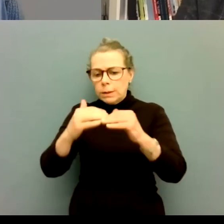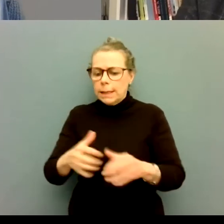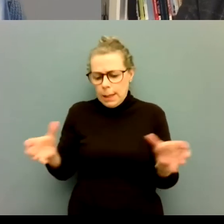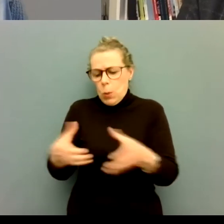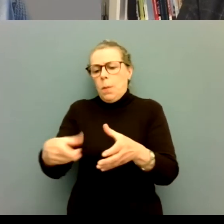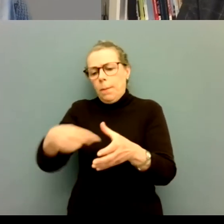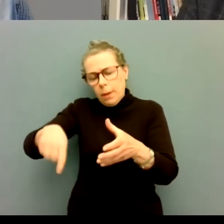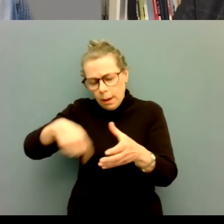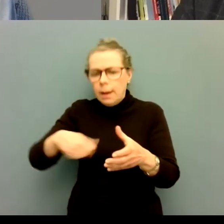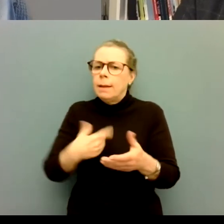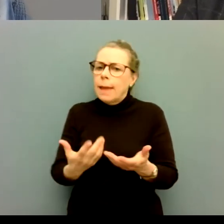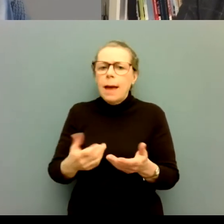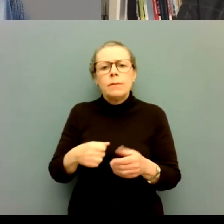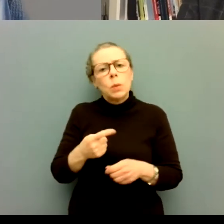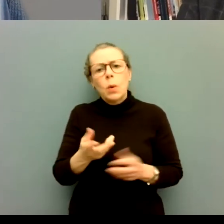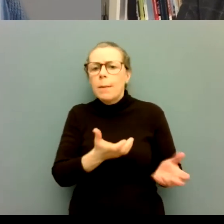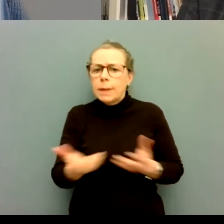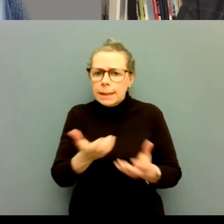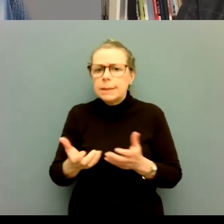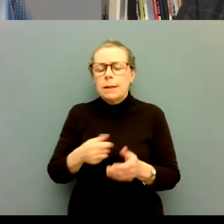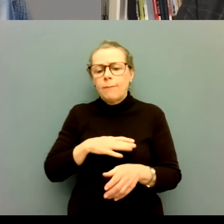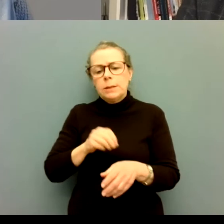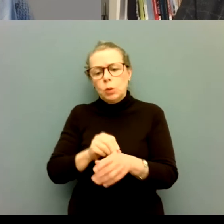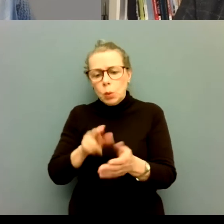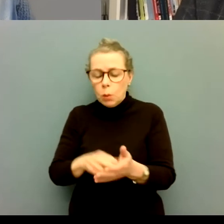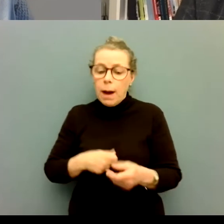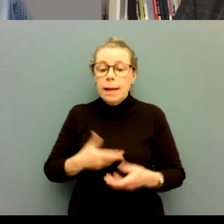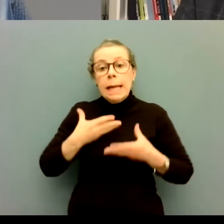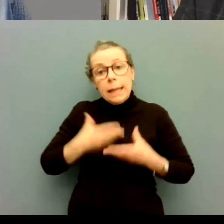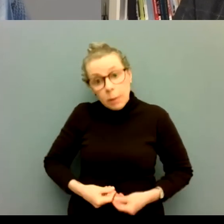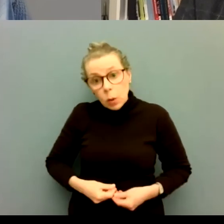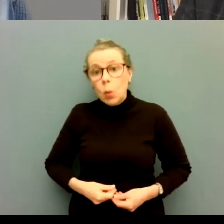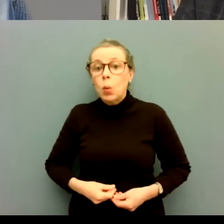Det är allt från depression, diabetes, övervikt, och att man-